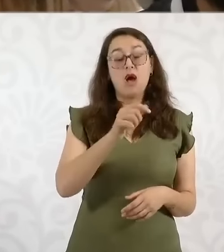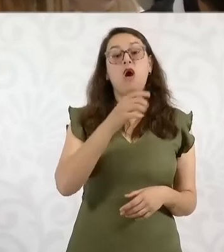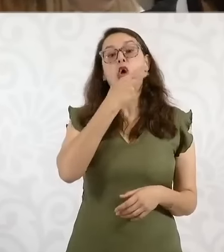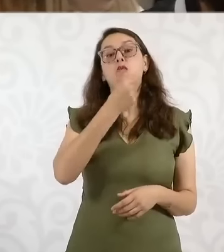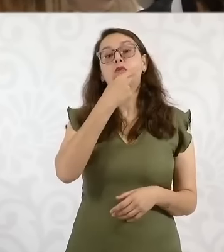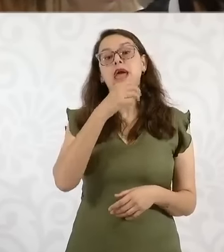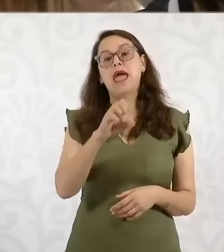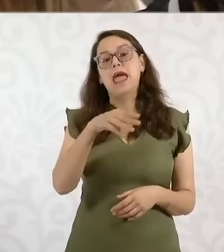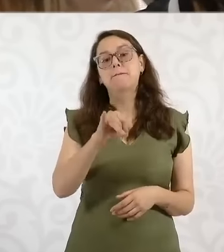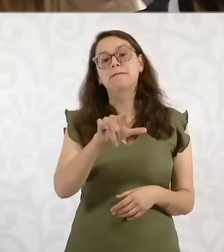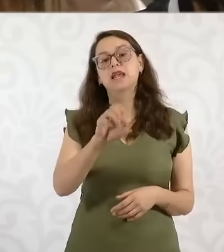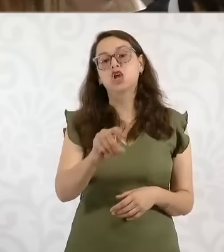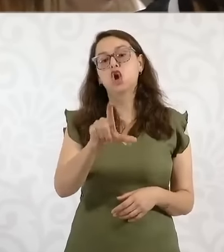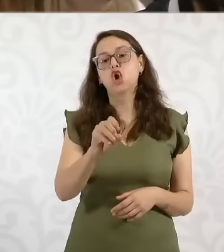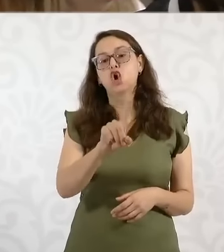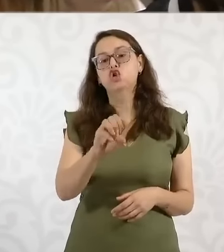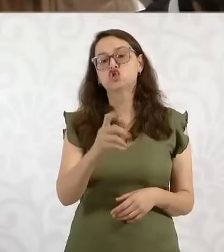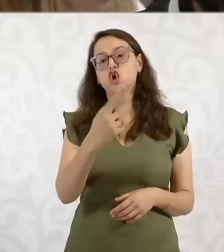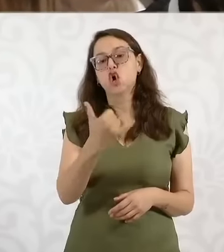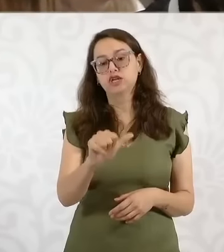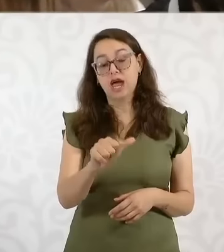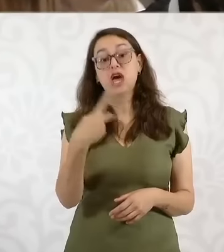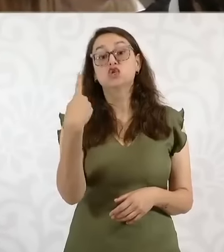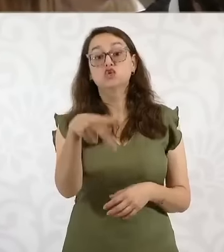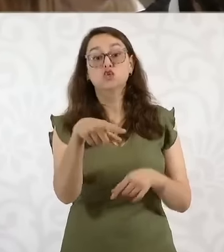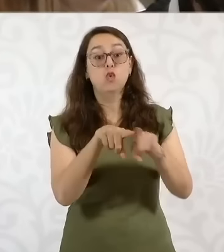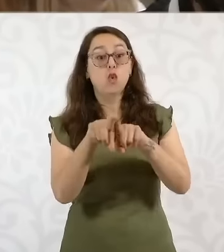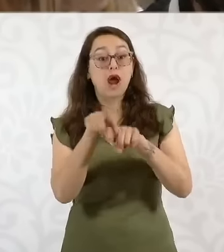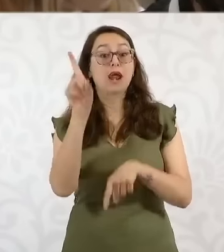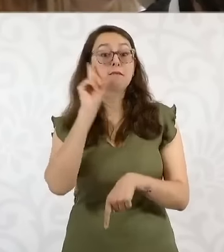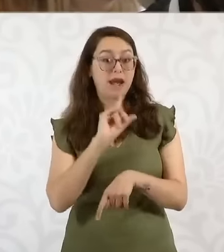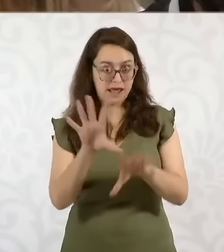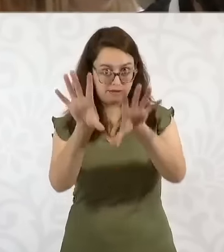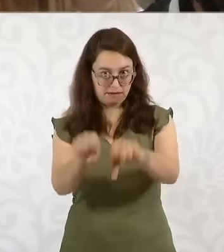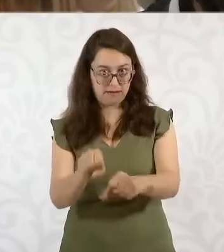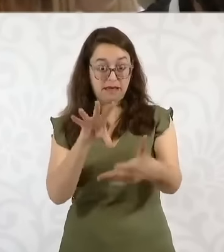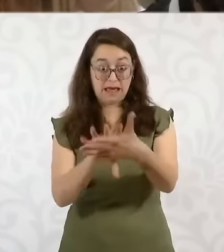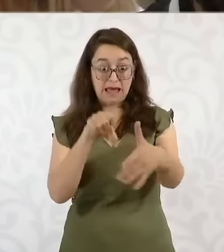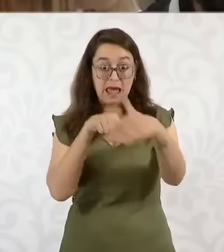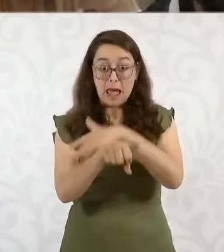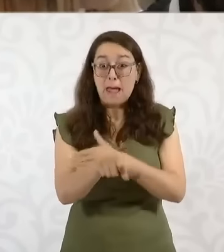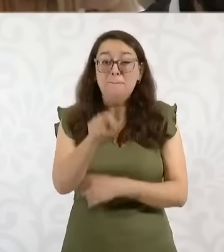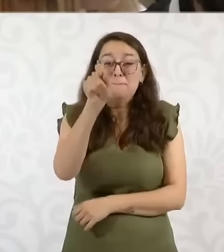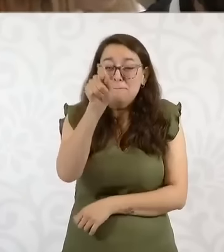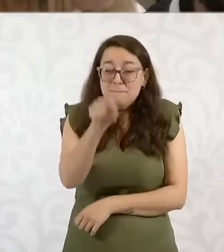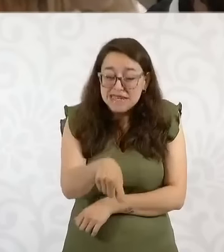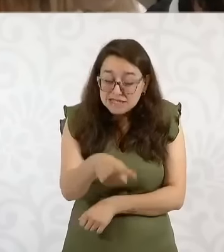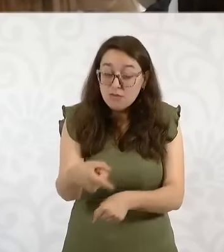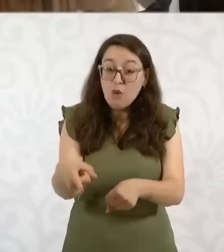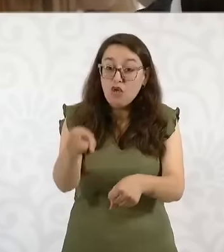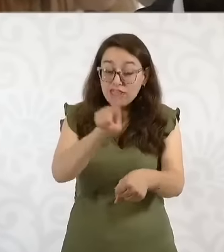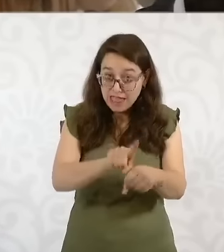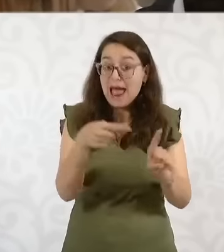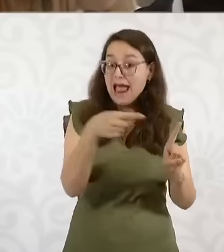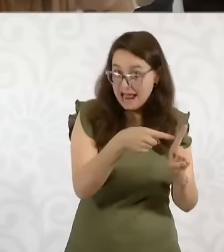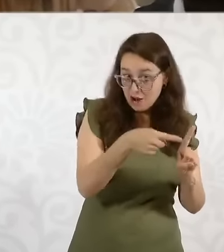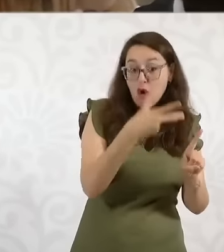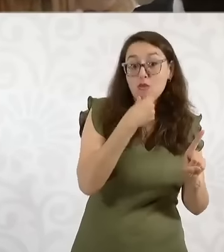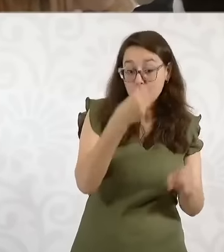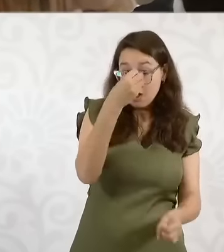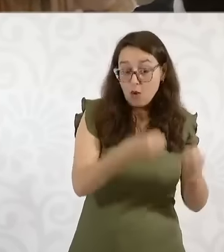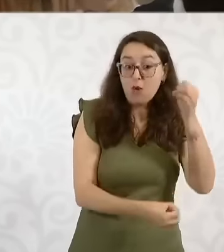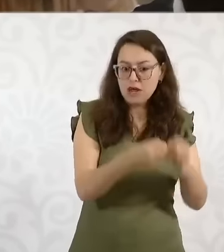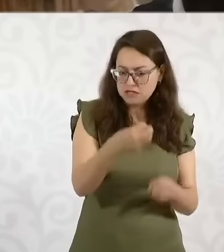este mismo juez, el día que solicitaron la modificación de la detención eh autorizó,